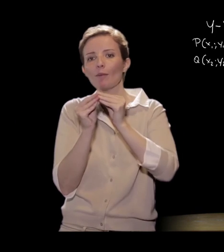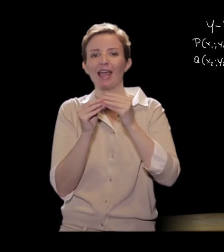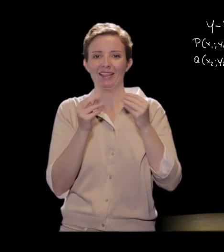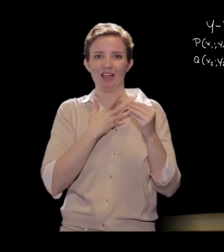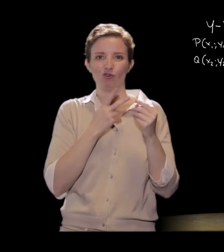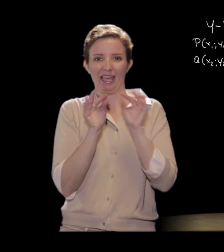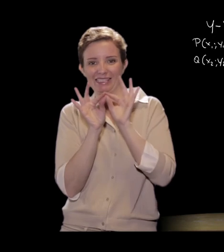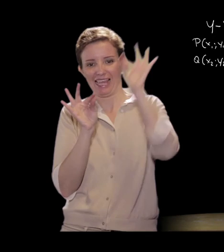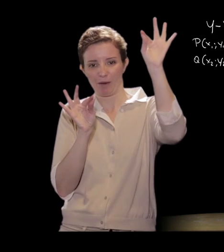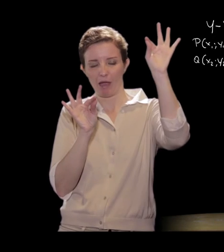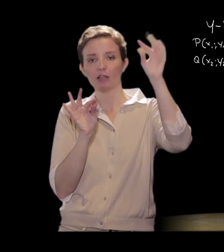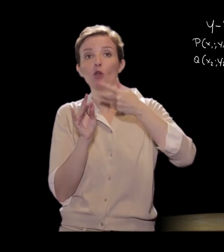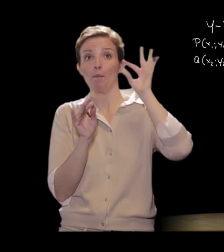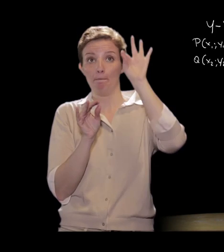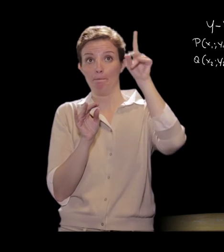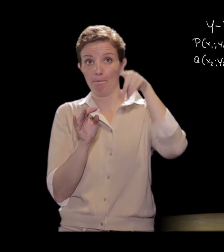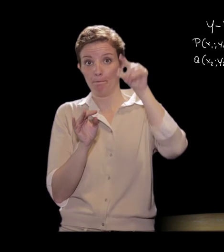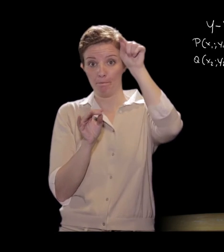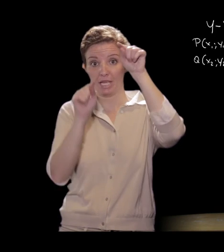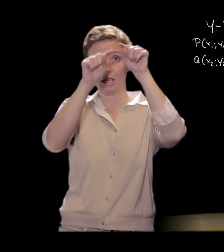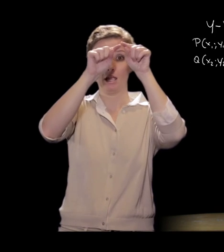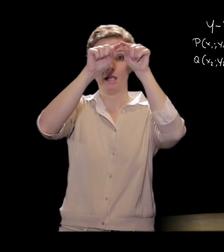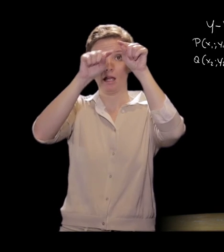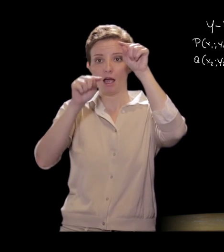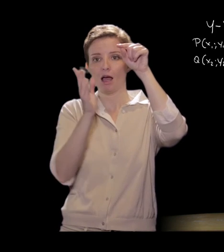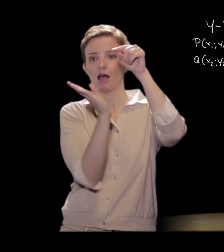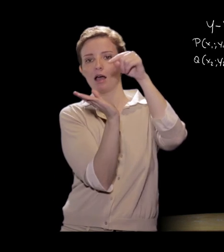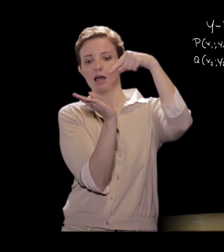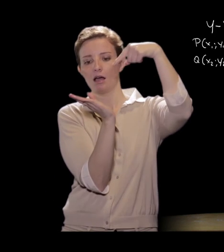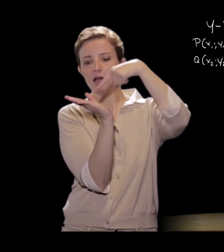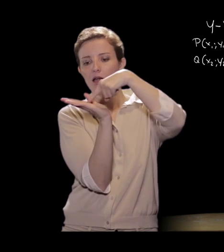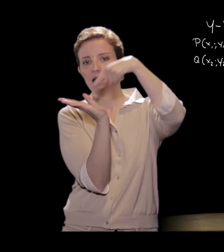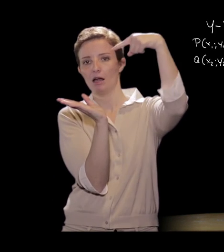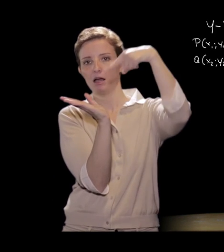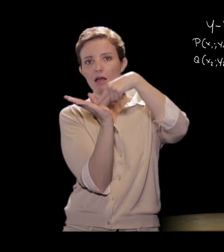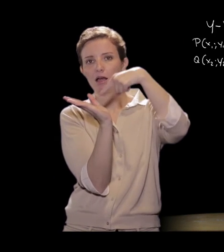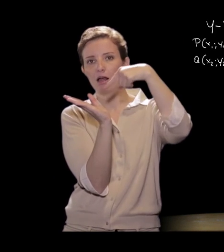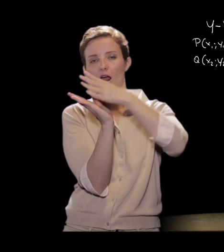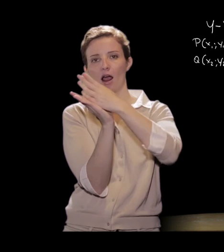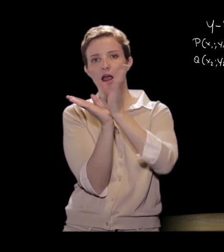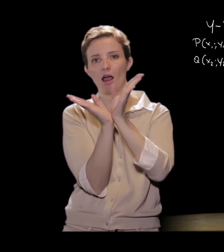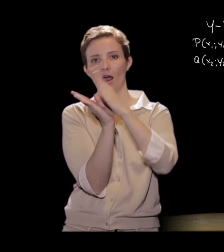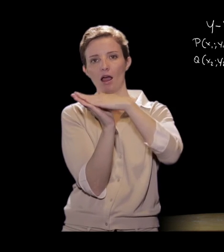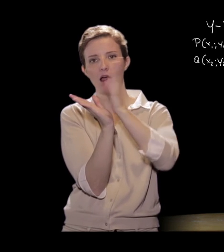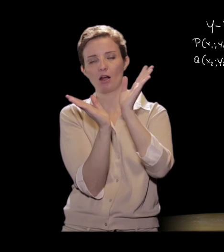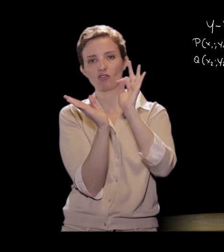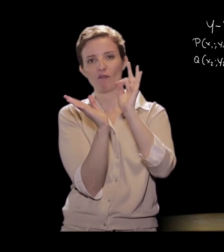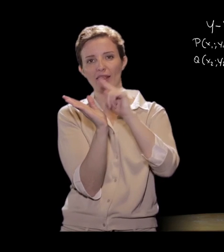e come altro punto estremo il piede della perpendicolare alla retta R passante per P che chiamiamo punto H.